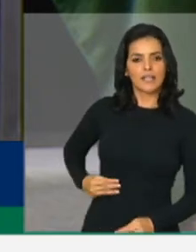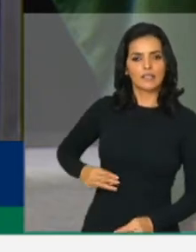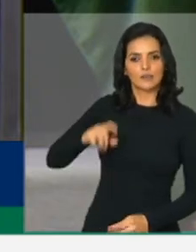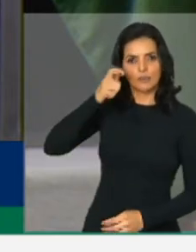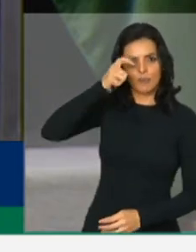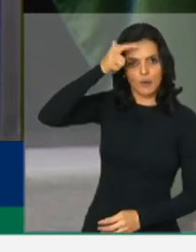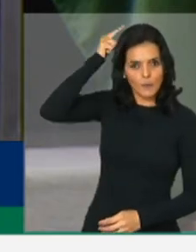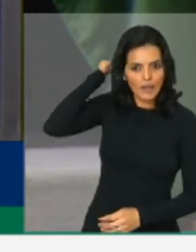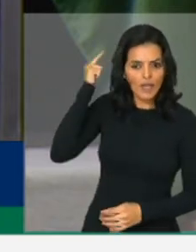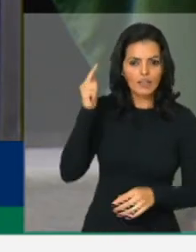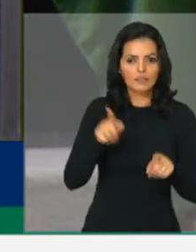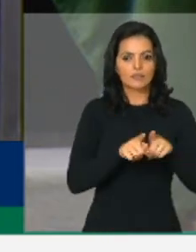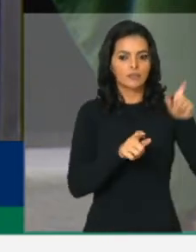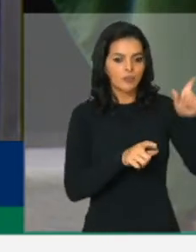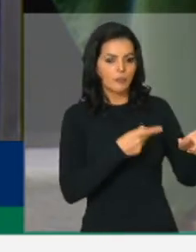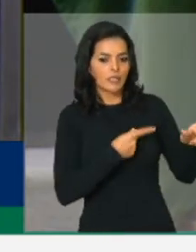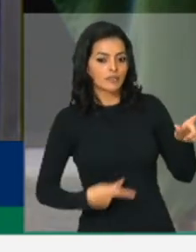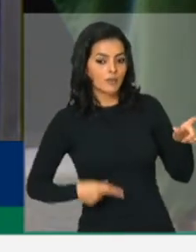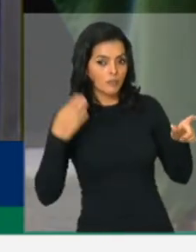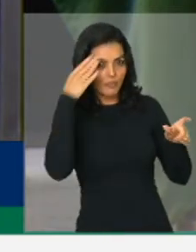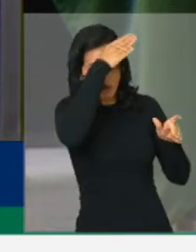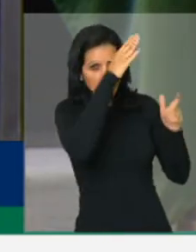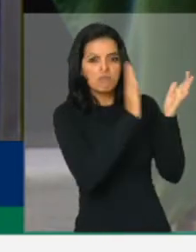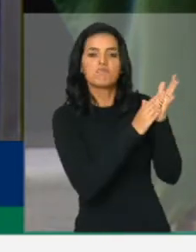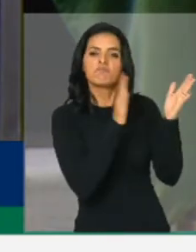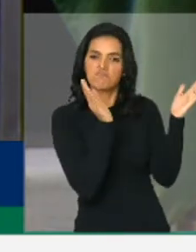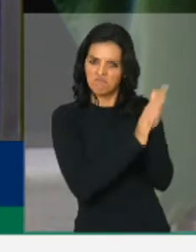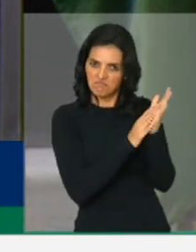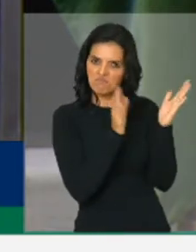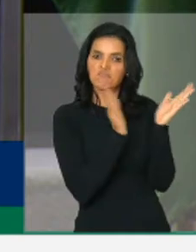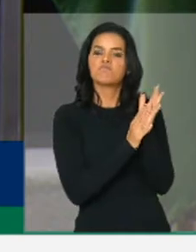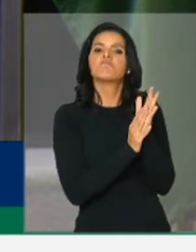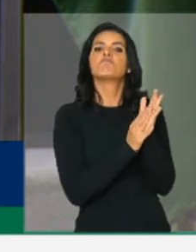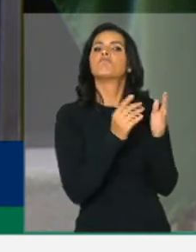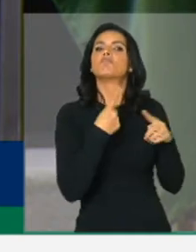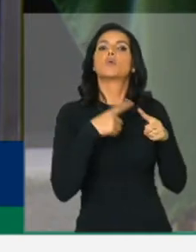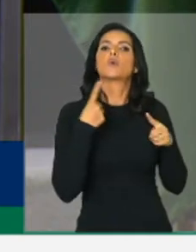FINANCIAMENTOS. PORQUE ESTAVAM COLOCADOS NUMA SITUAÇÃO DE INADIMPLÊNCIA, NÃO POR